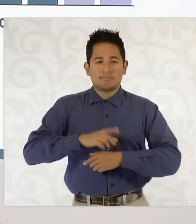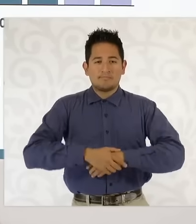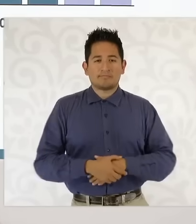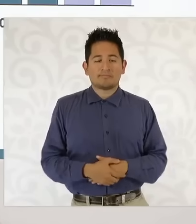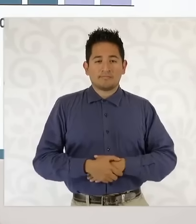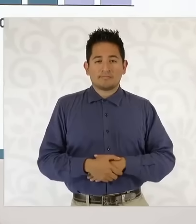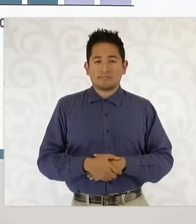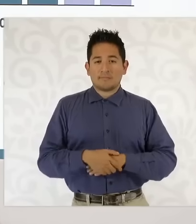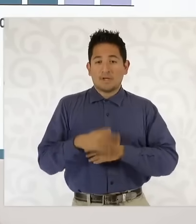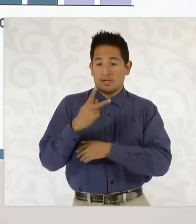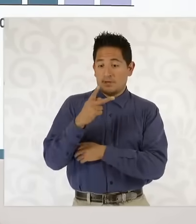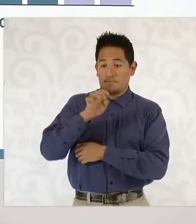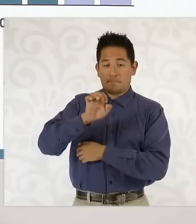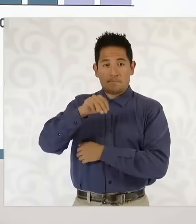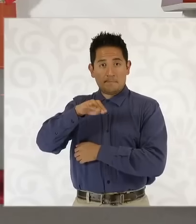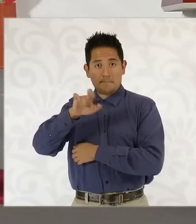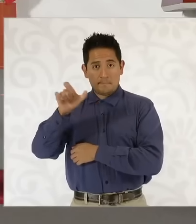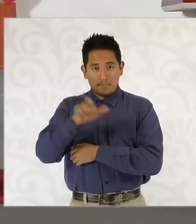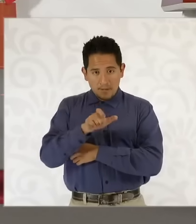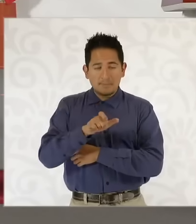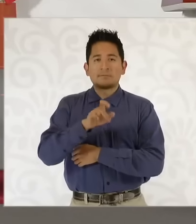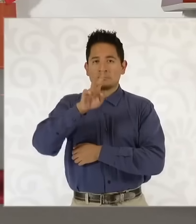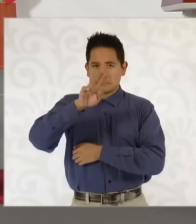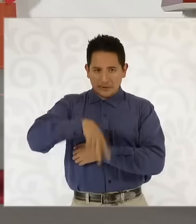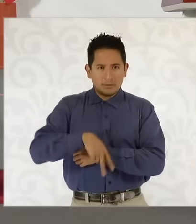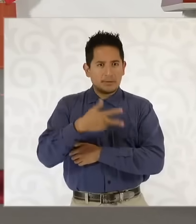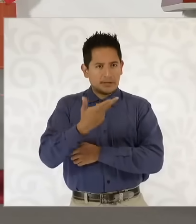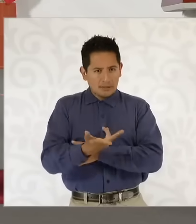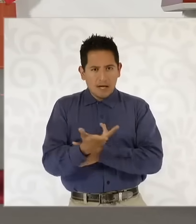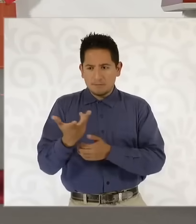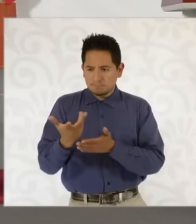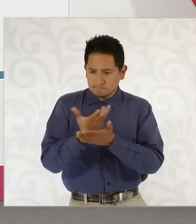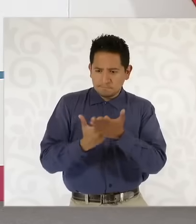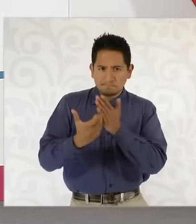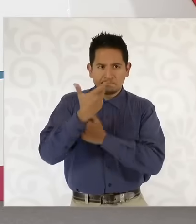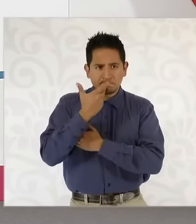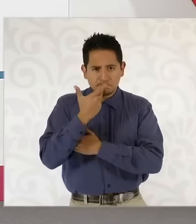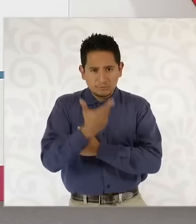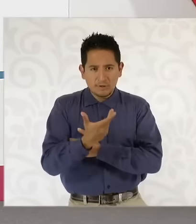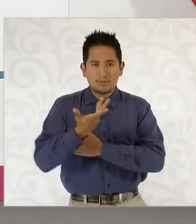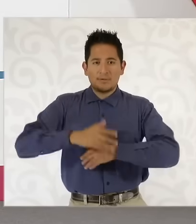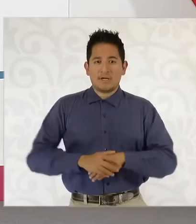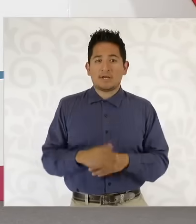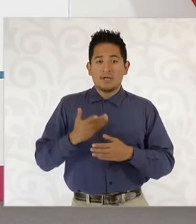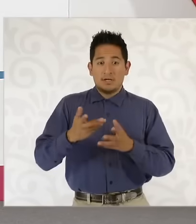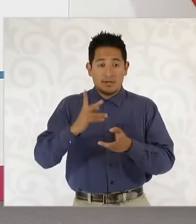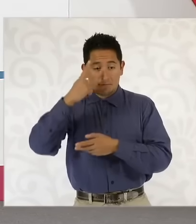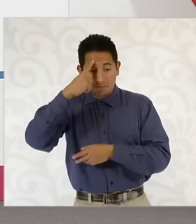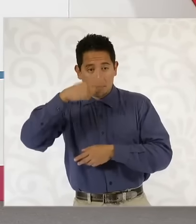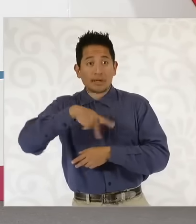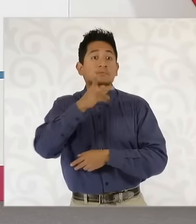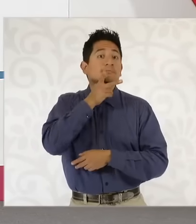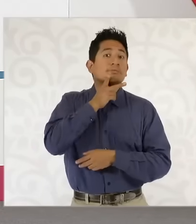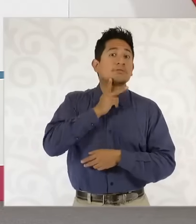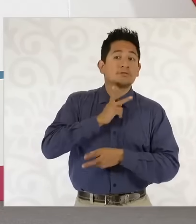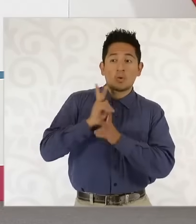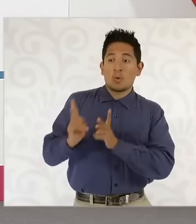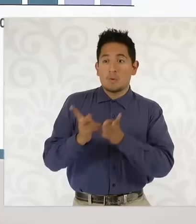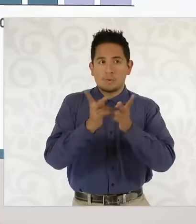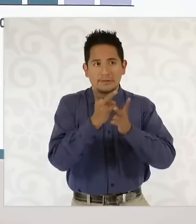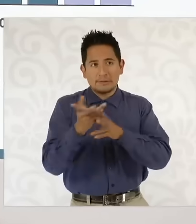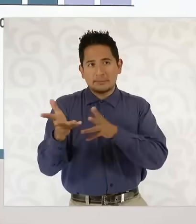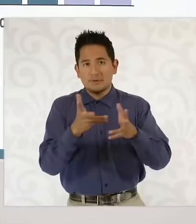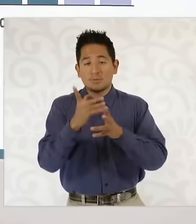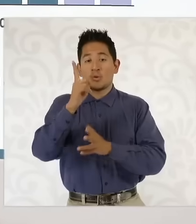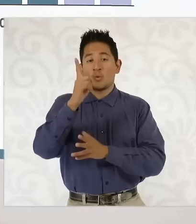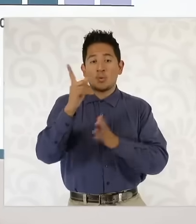decir Pemex es rentable. Entran al herario por concepto de ingresos petroleros más de un billón,